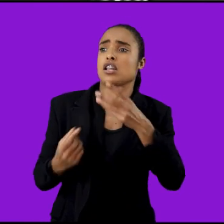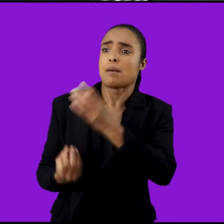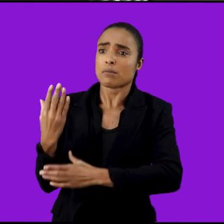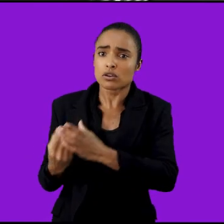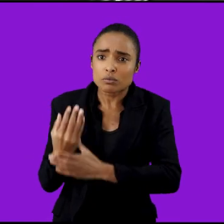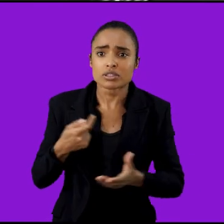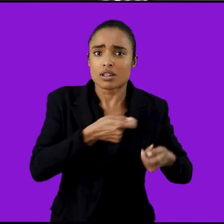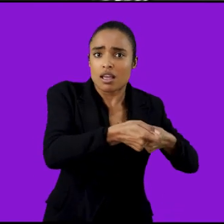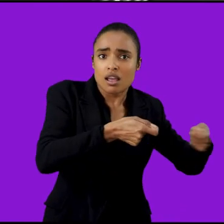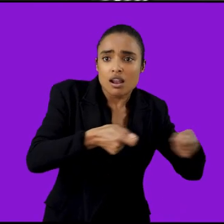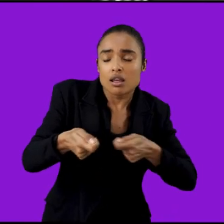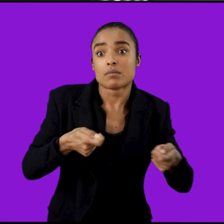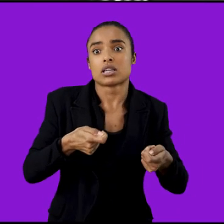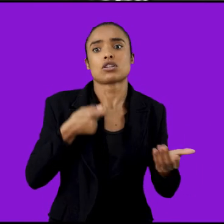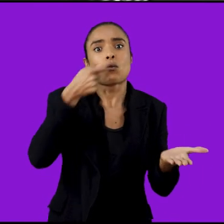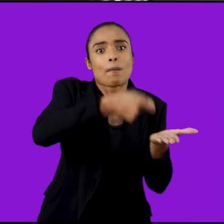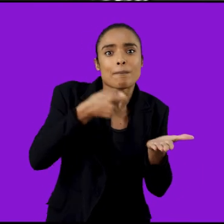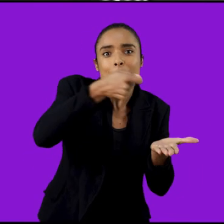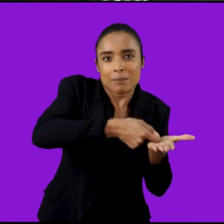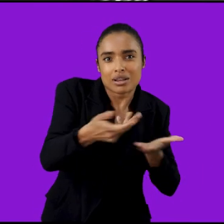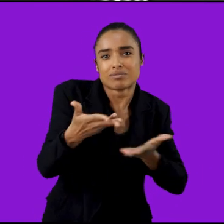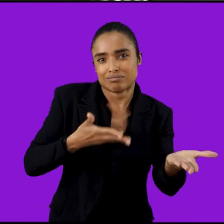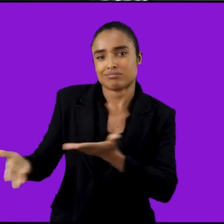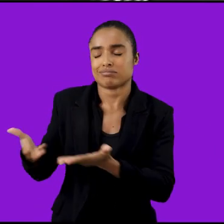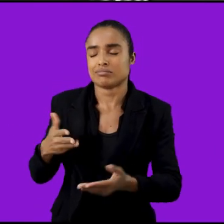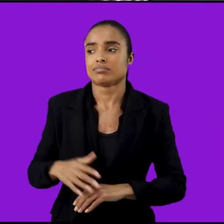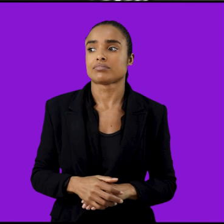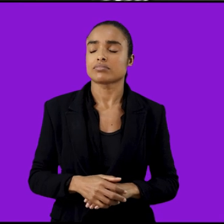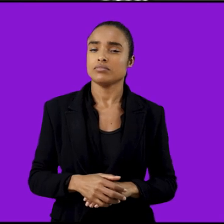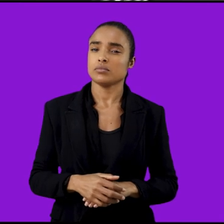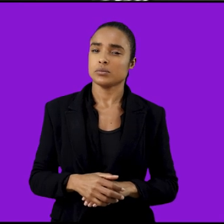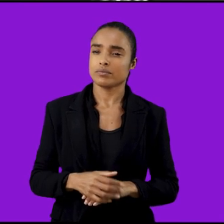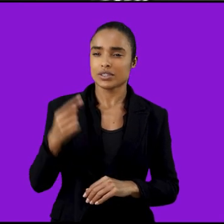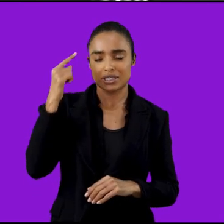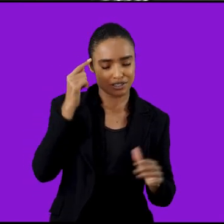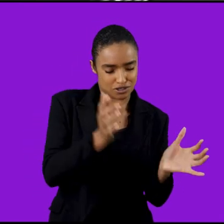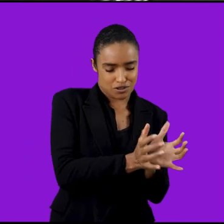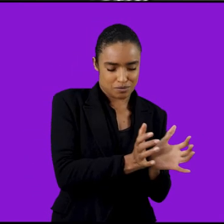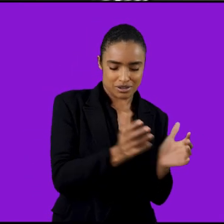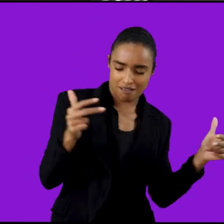na área da produção, do agenciamento. a gente tava. a gente fica se zuando, lá.